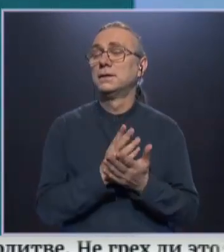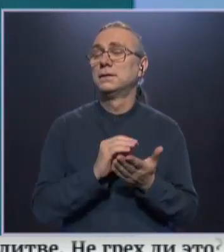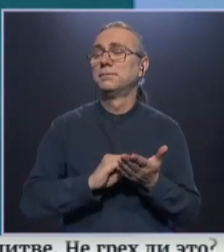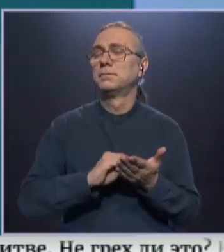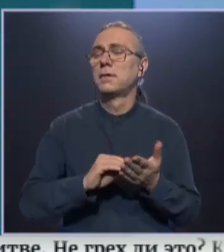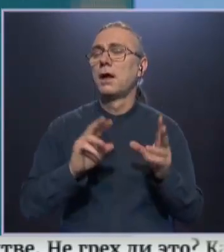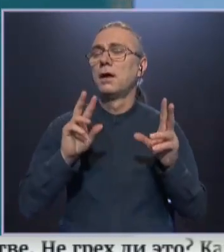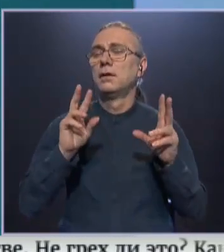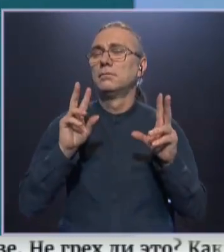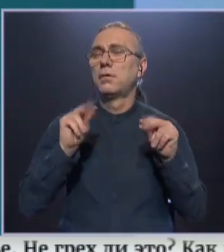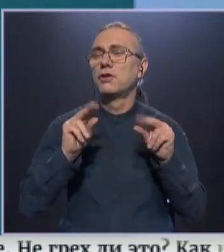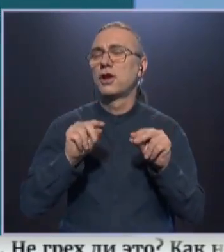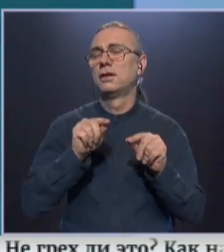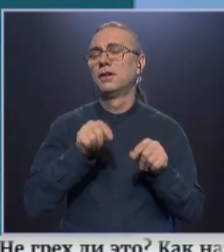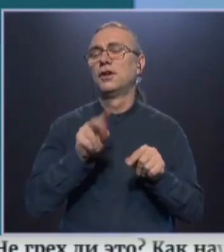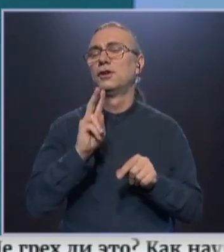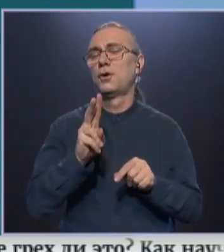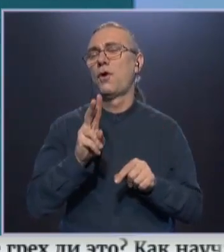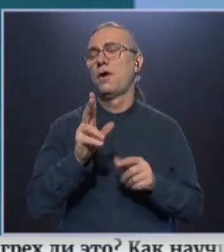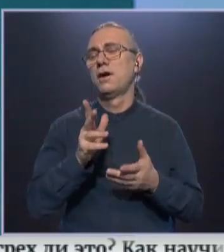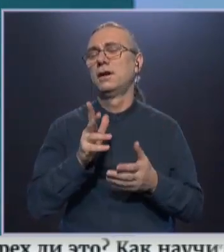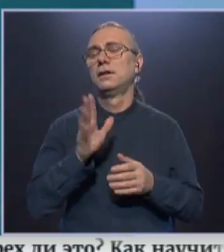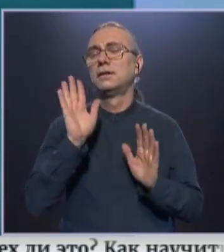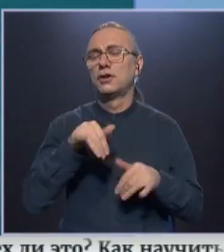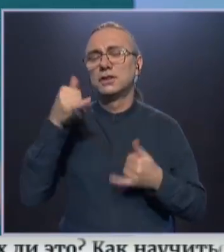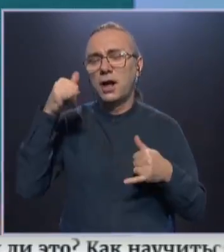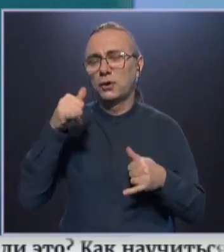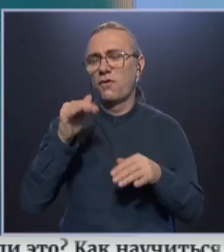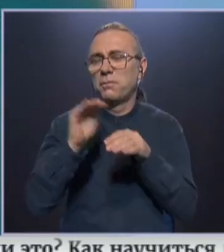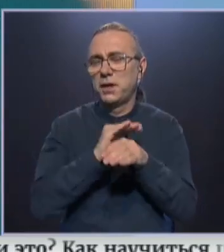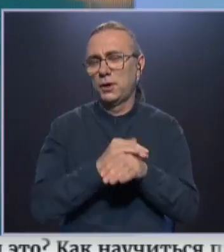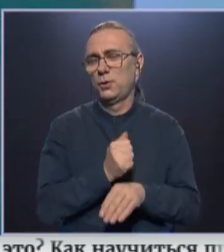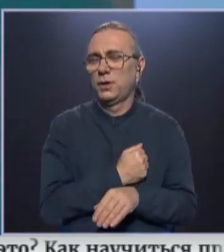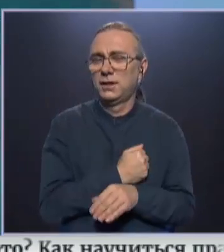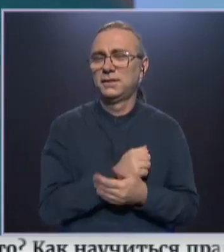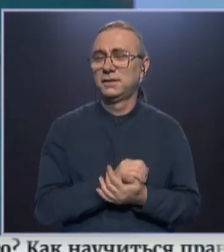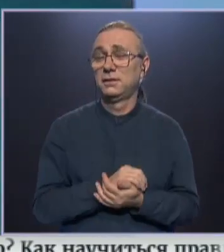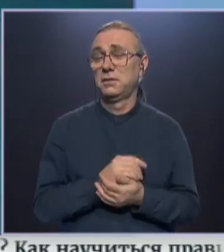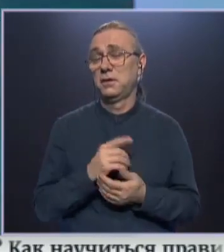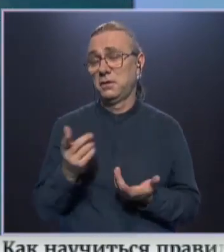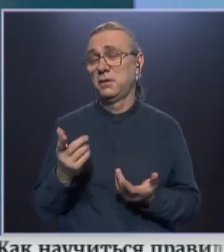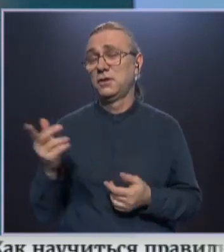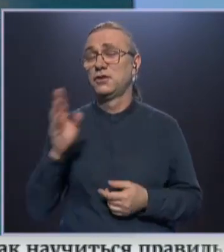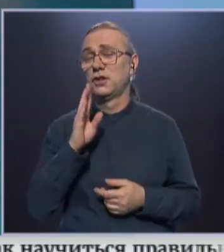это отражает конечно сердце чуткое сострадательное и многие на 20 лет это член семьи современники конечно